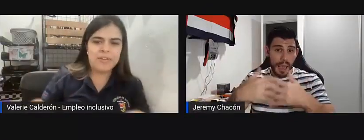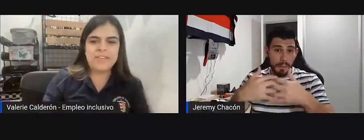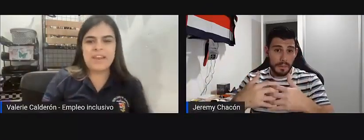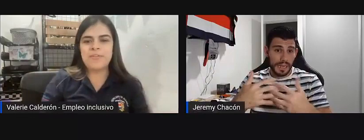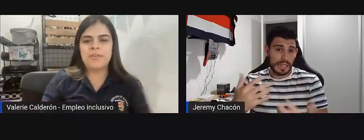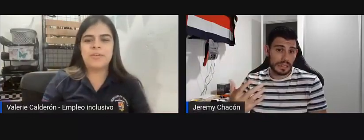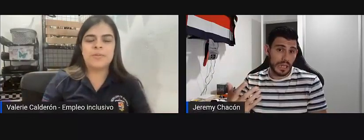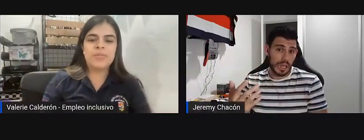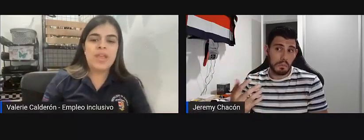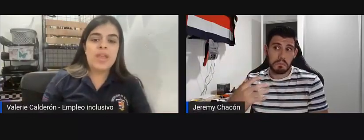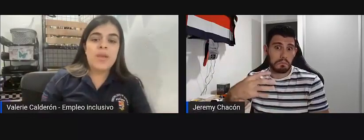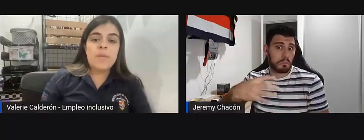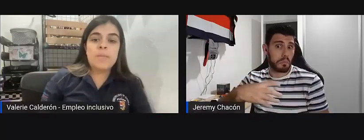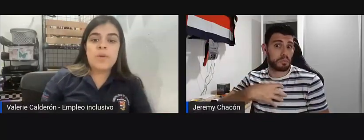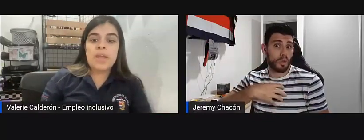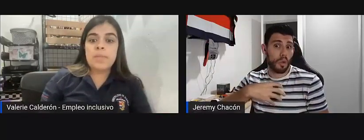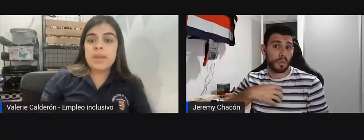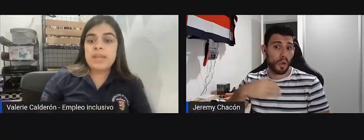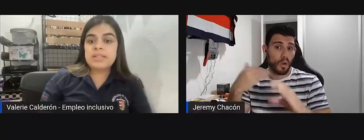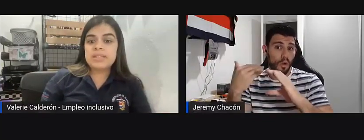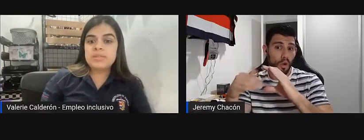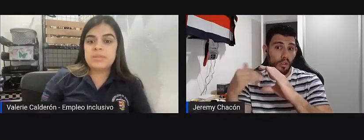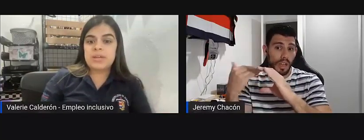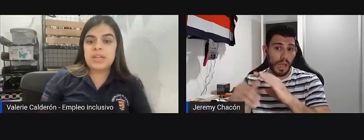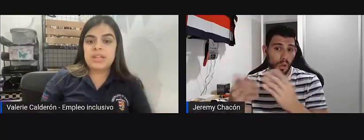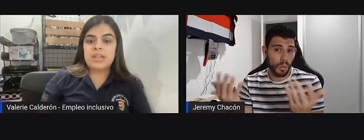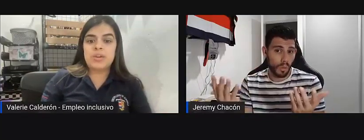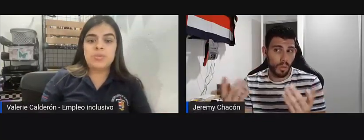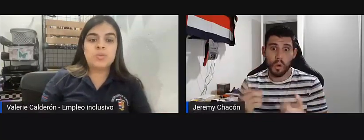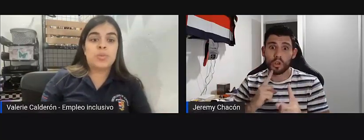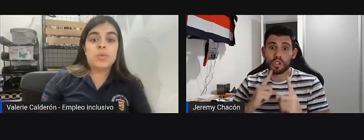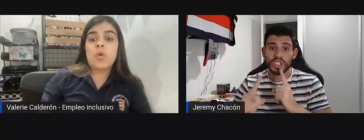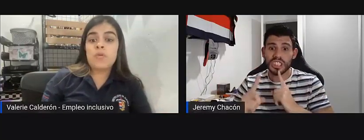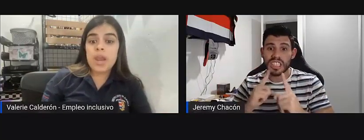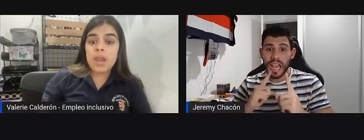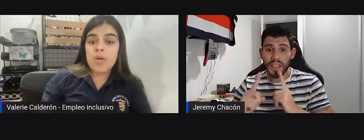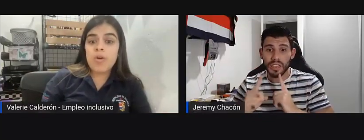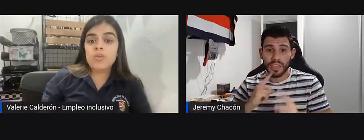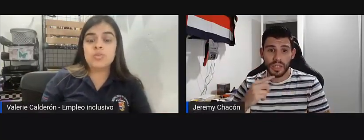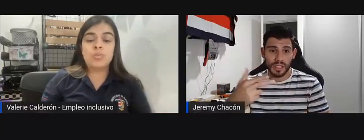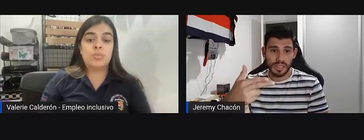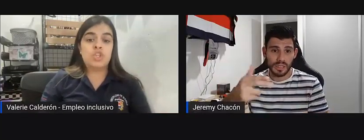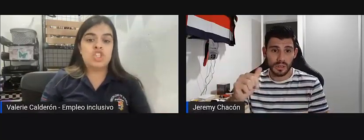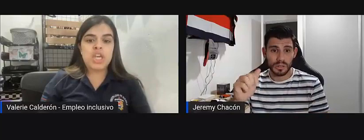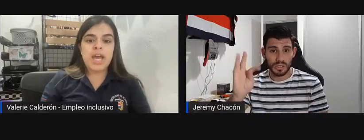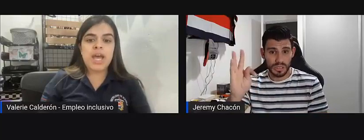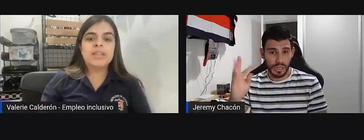un lado el teléfono no pero hay empresas verdad que tienen como su propio correo su propio chat